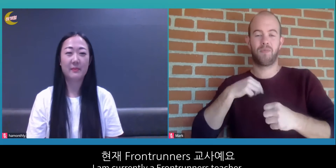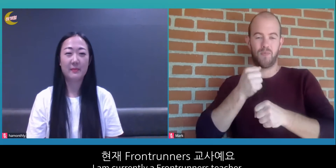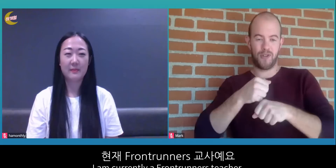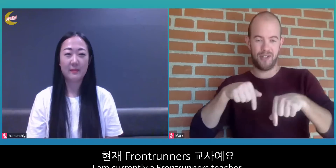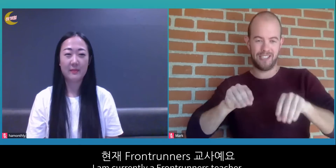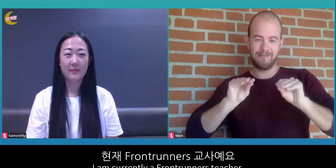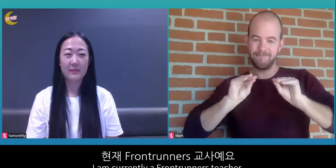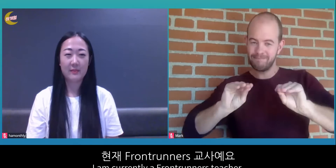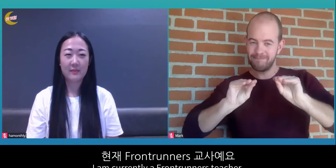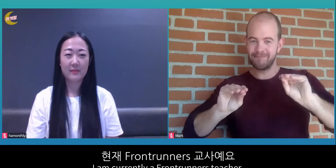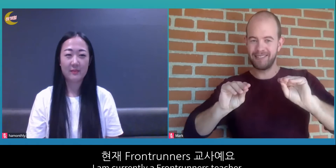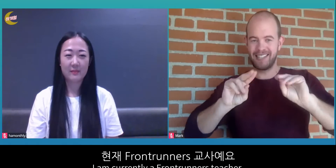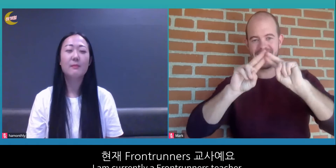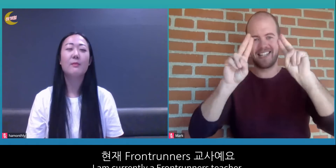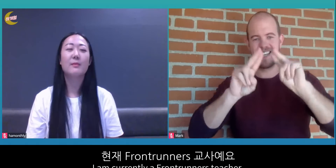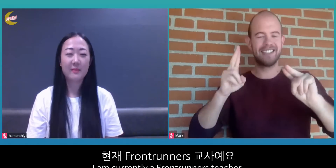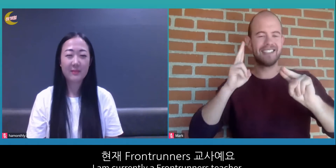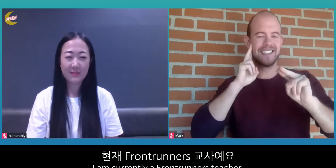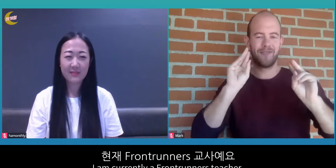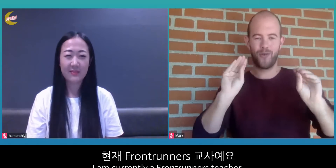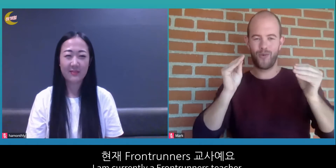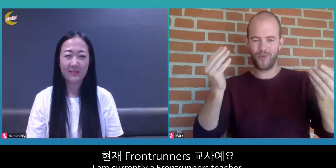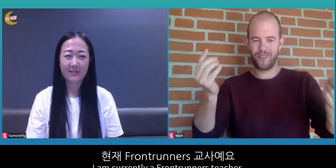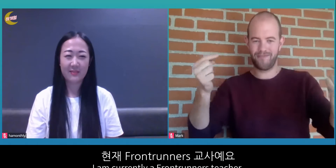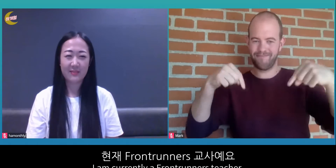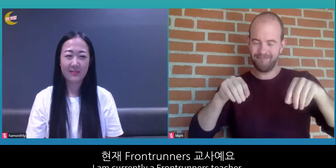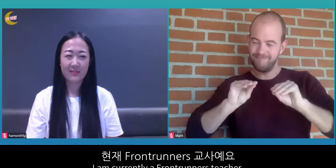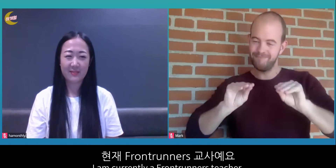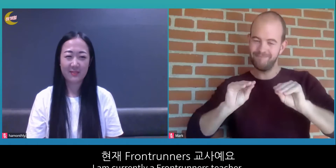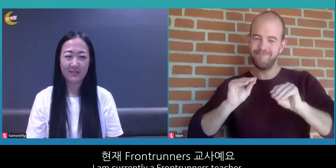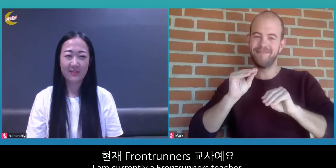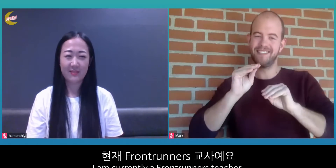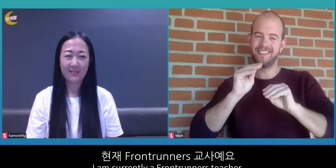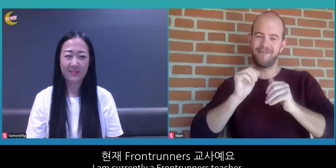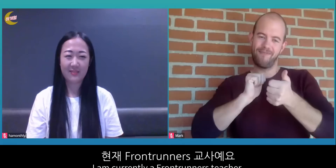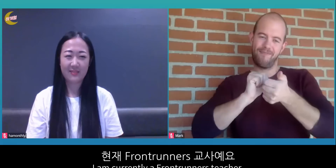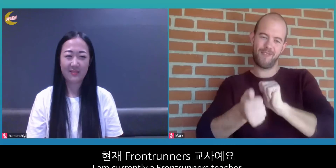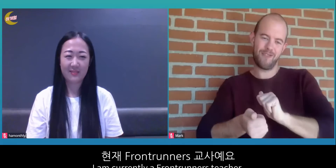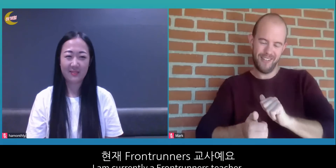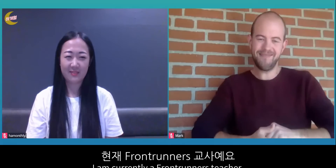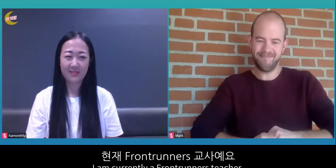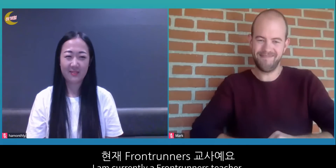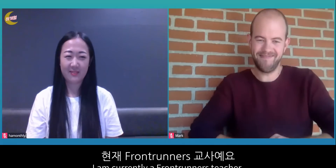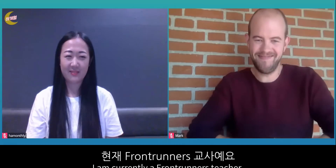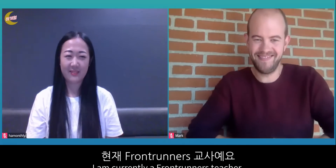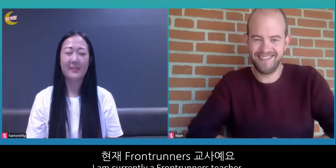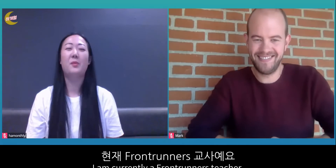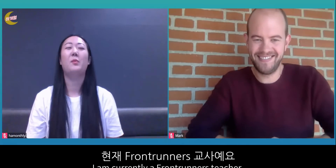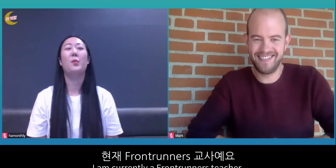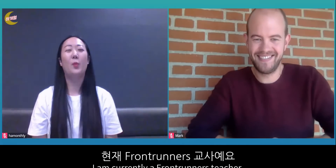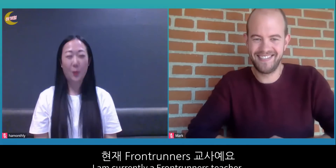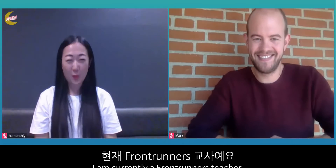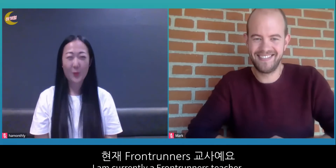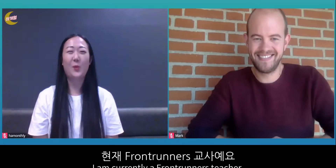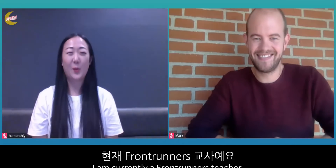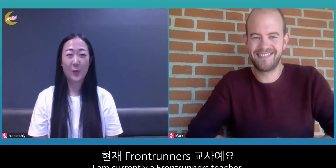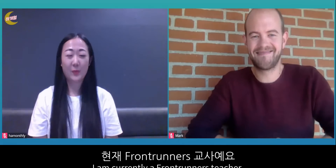私は現在、フロントランナーの教師です。